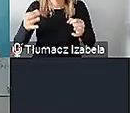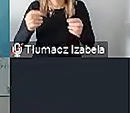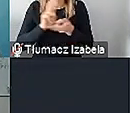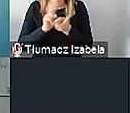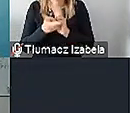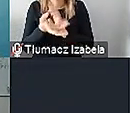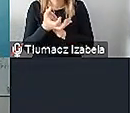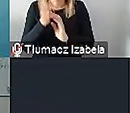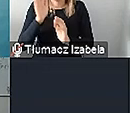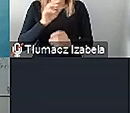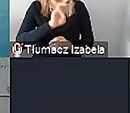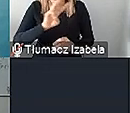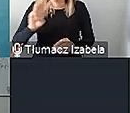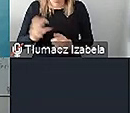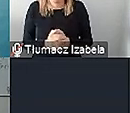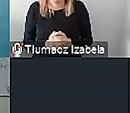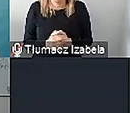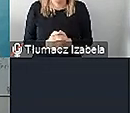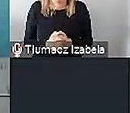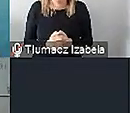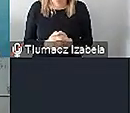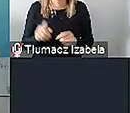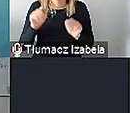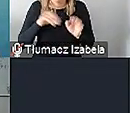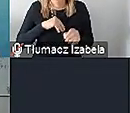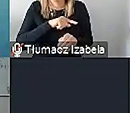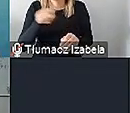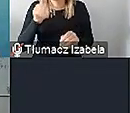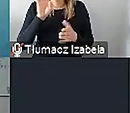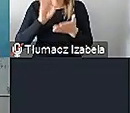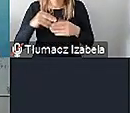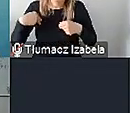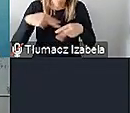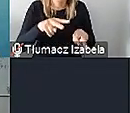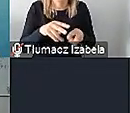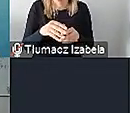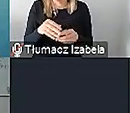będą dostępne na naszej stronie. Będzie można sobie do tego jeszcze wrócić.